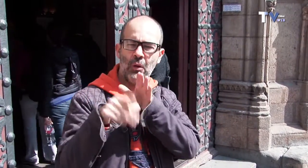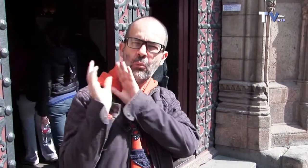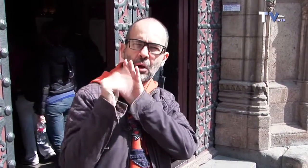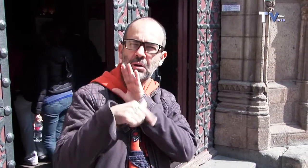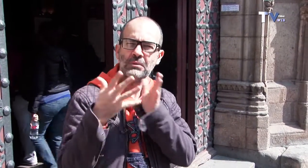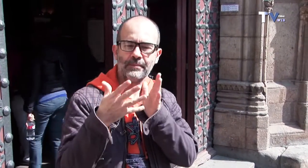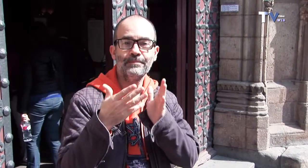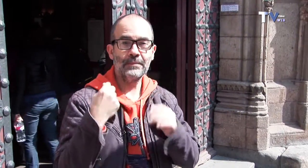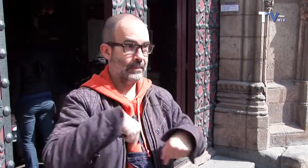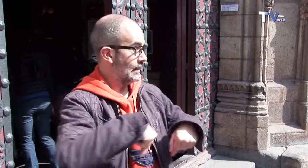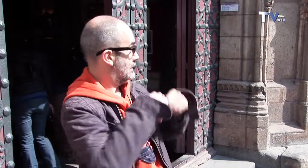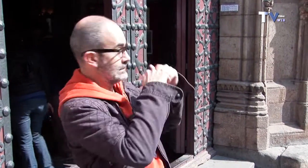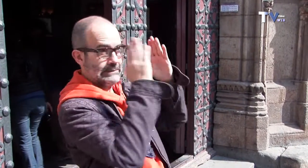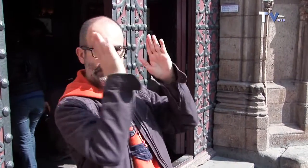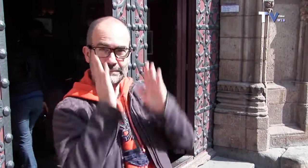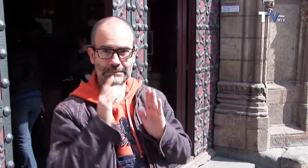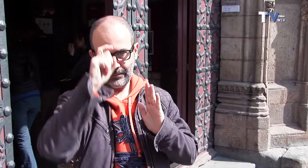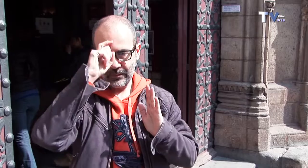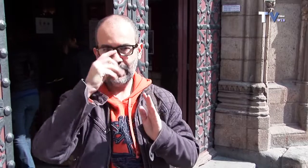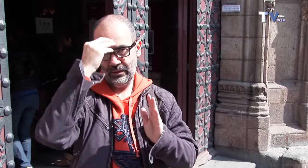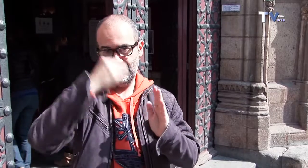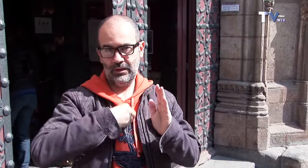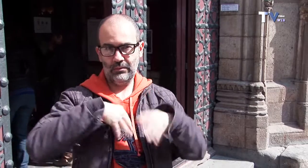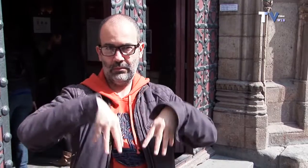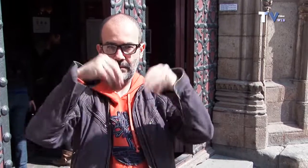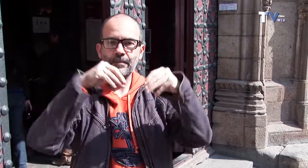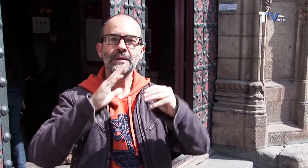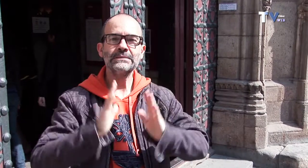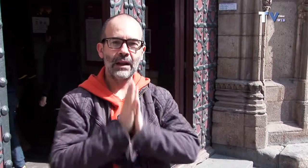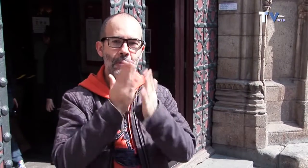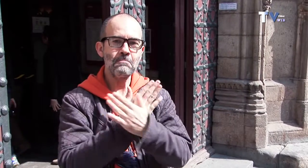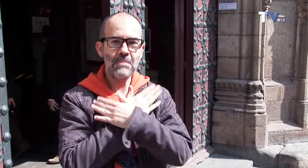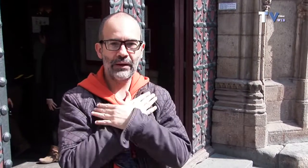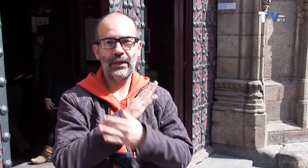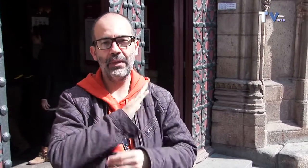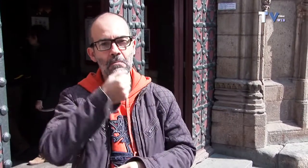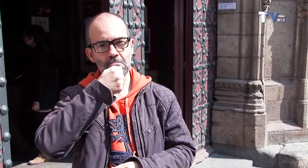¿Por qué este signo? Pues bien, aquí detrás hay la catedral de Santa Maria del Mar,